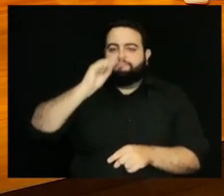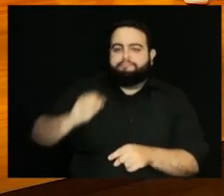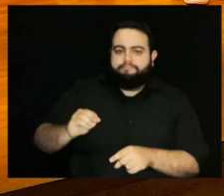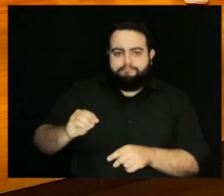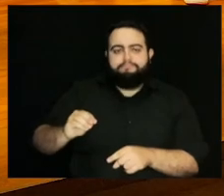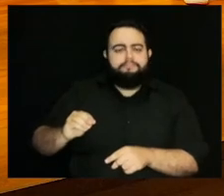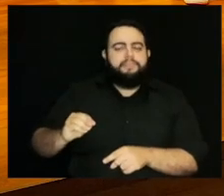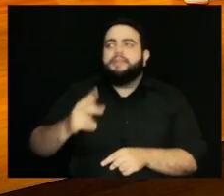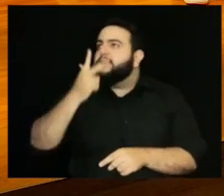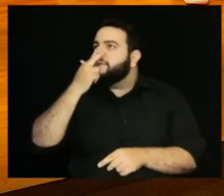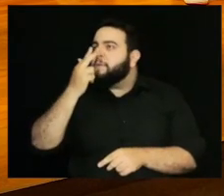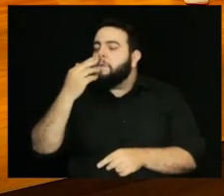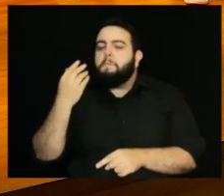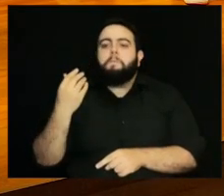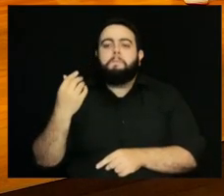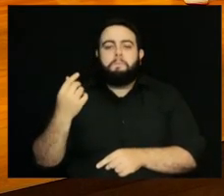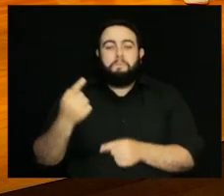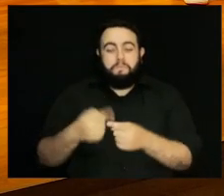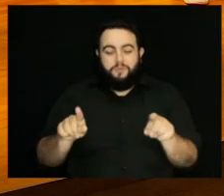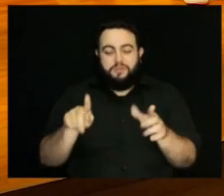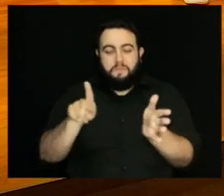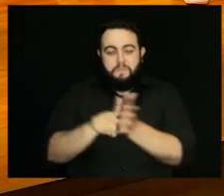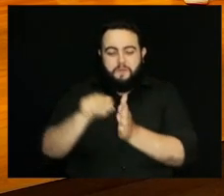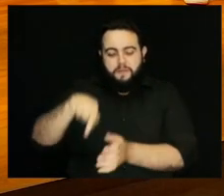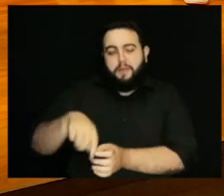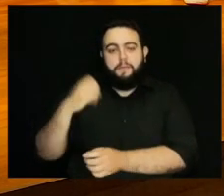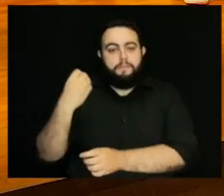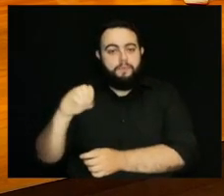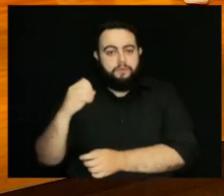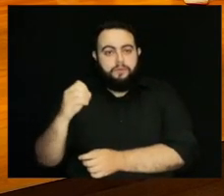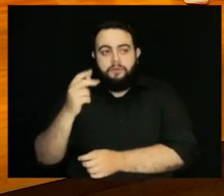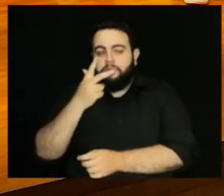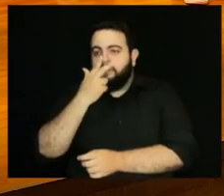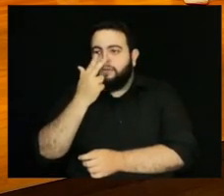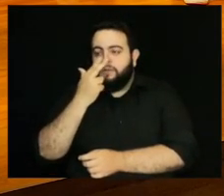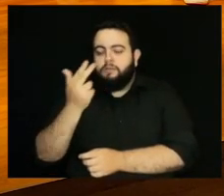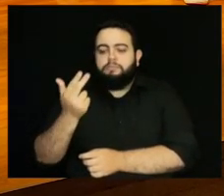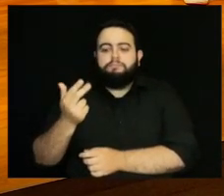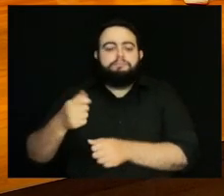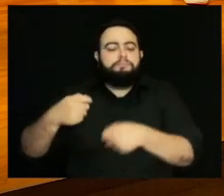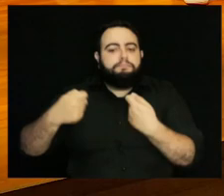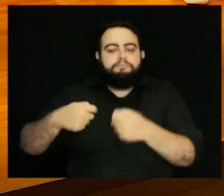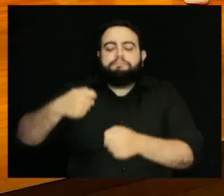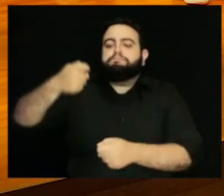se a música de Porto Alegre que era riquíssima até os anos 30, ela tivesse que ser reinventada